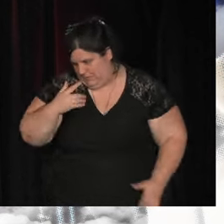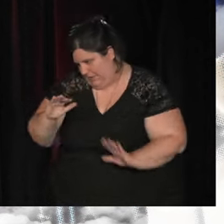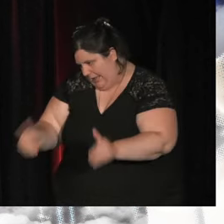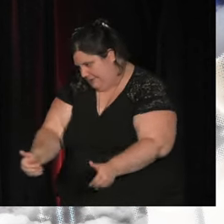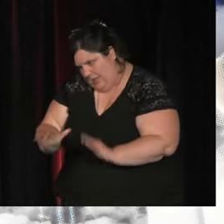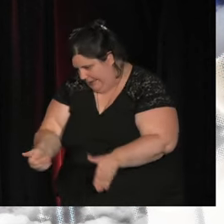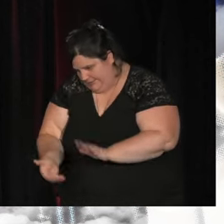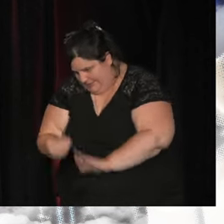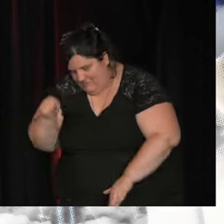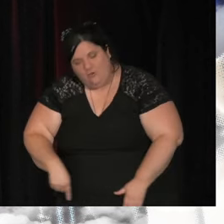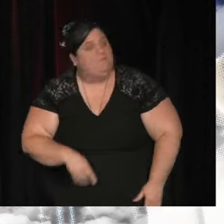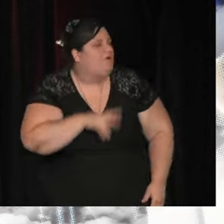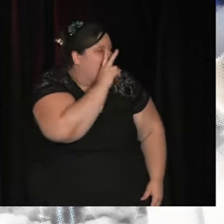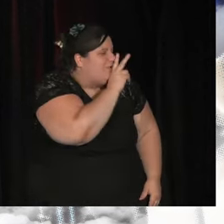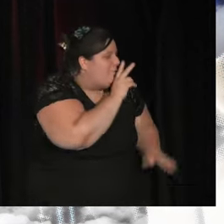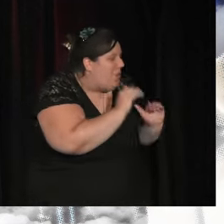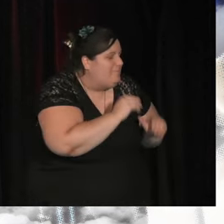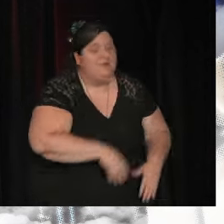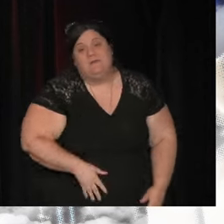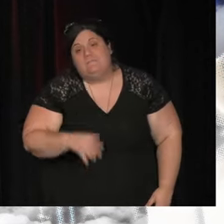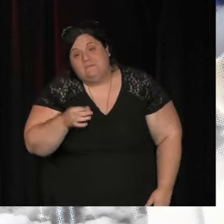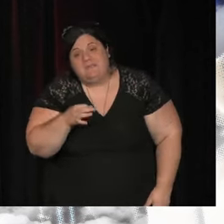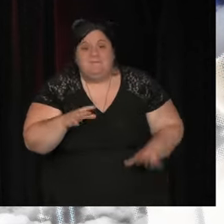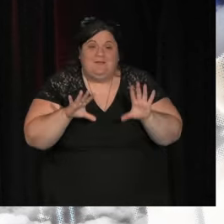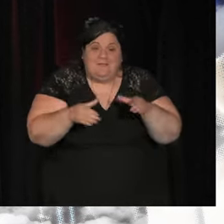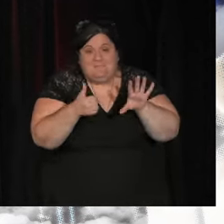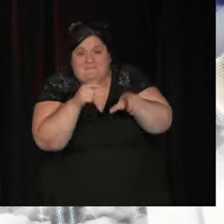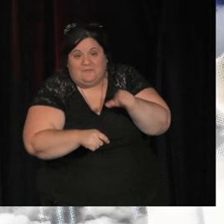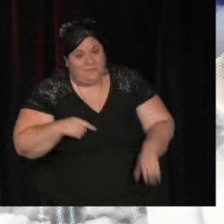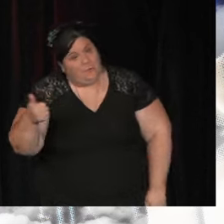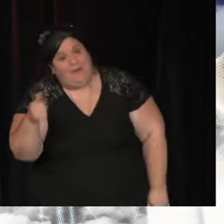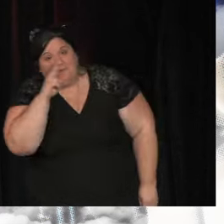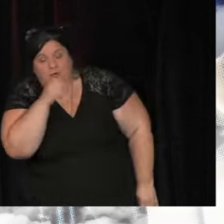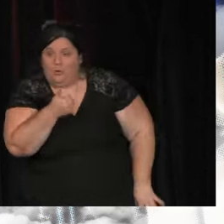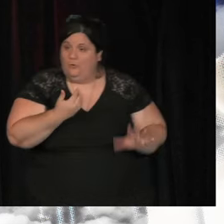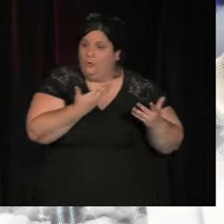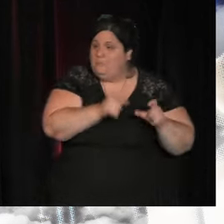C'est rigolo pour une personne sur six, oui. C'est toute la différence, tu vois, avec vraiment un Call of